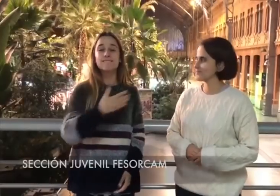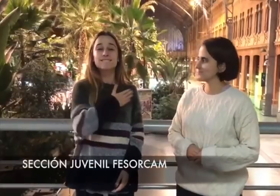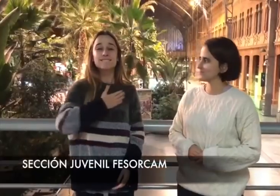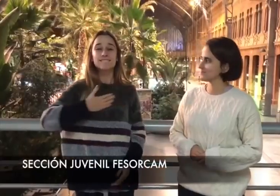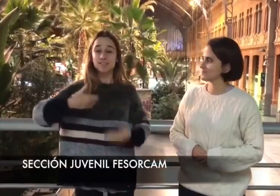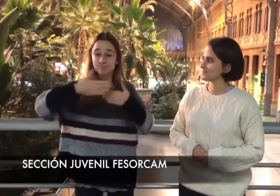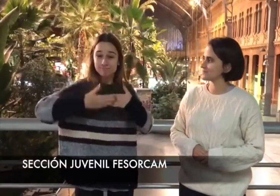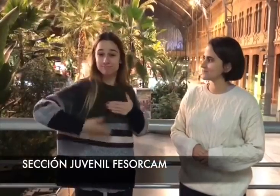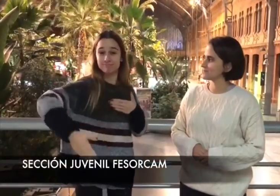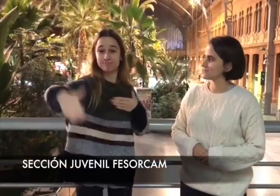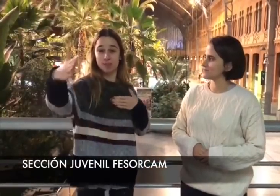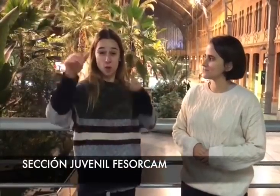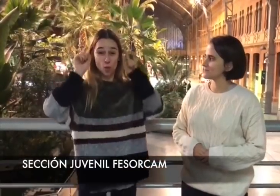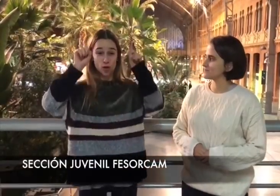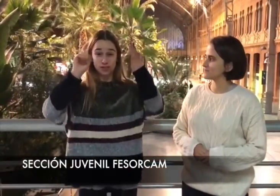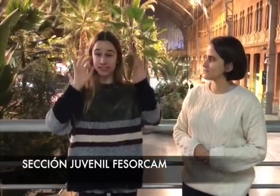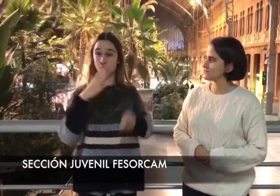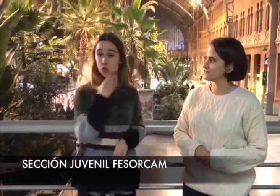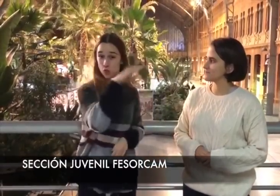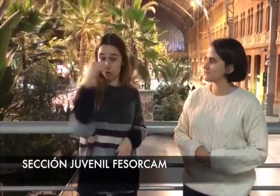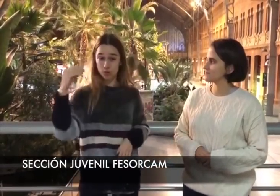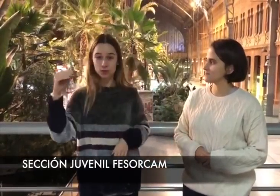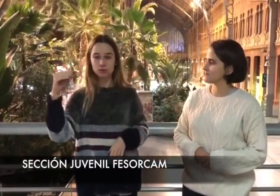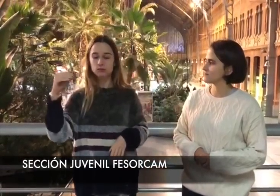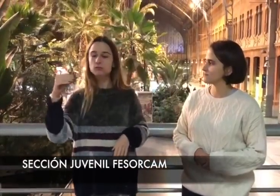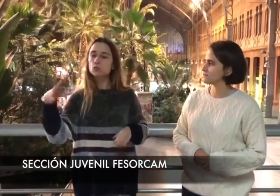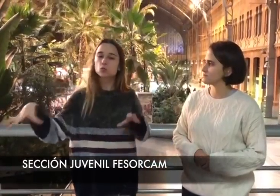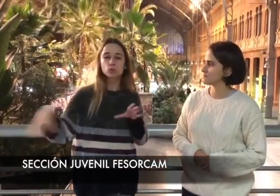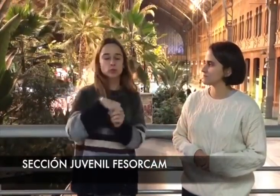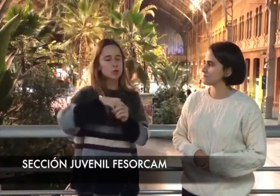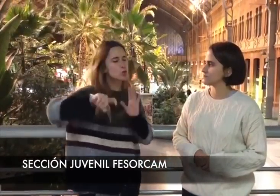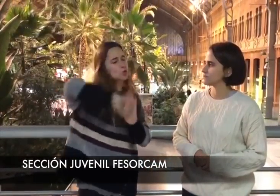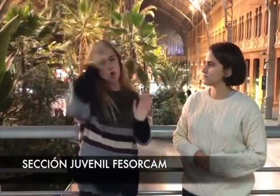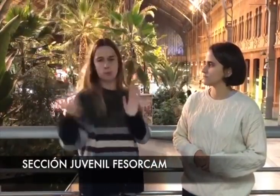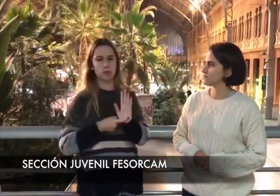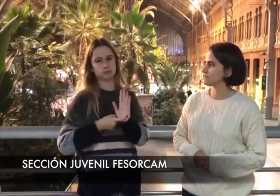Deseamos una educación inclusiva en la que podamos acceder a todos los contenidos.